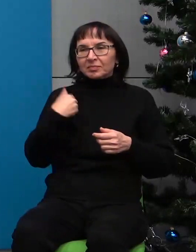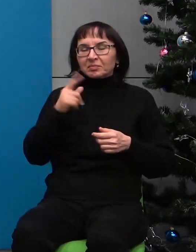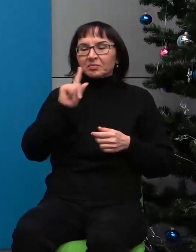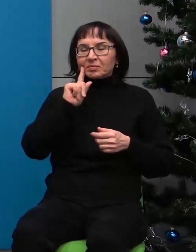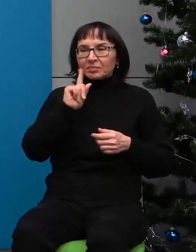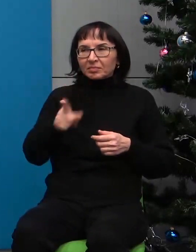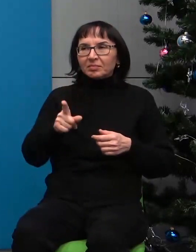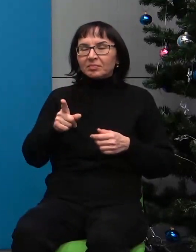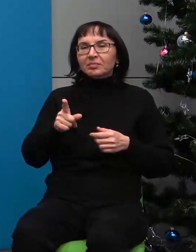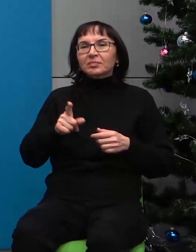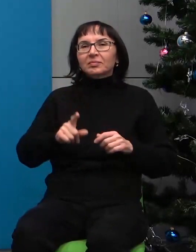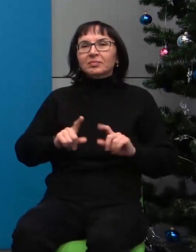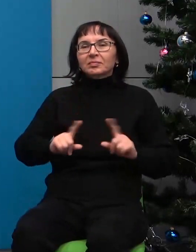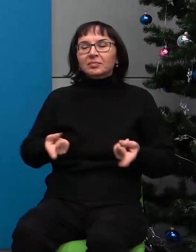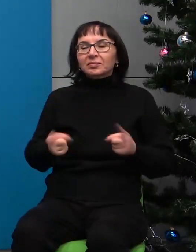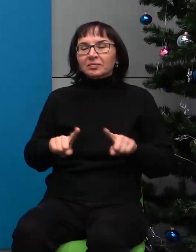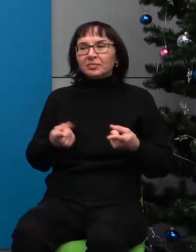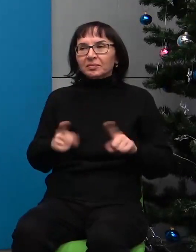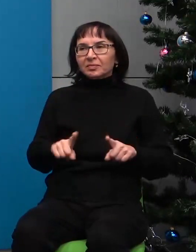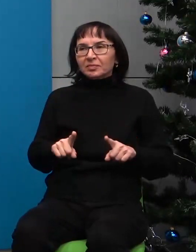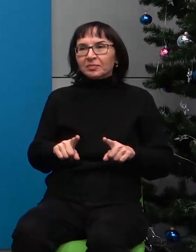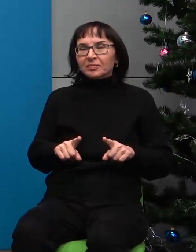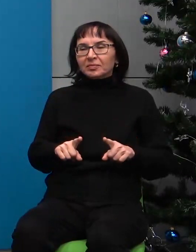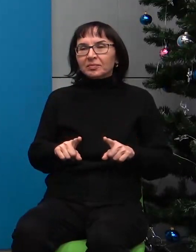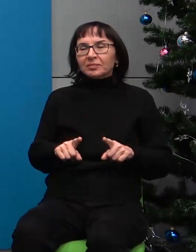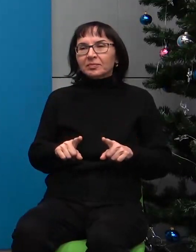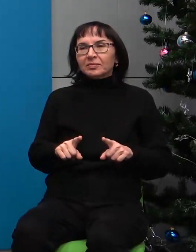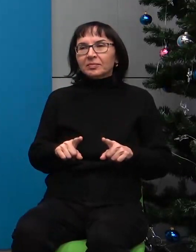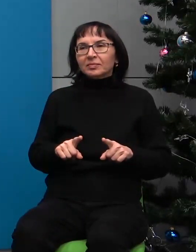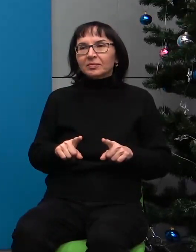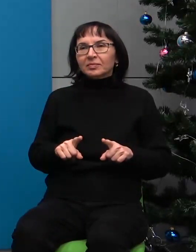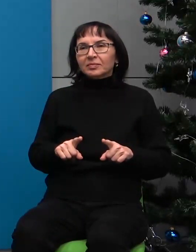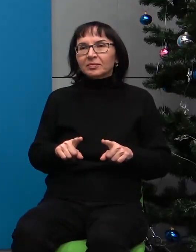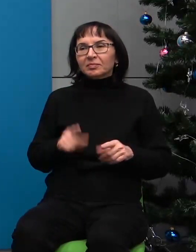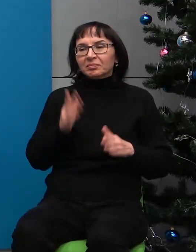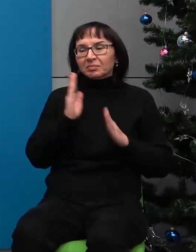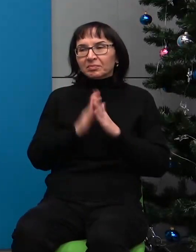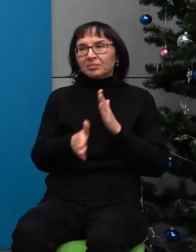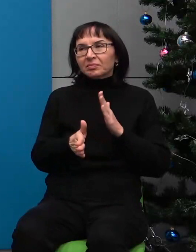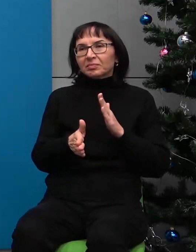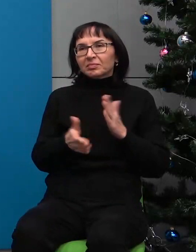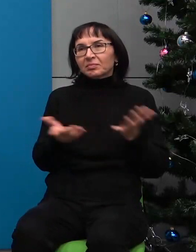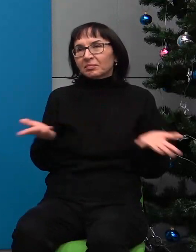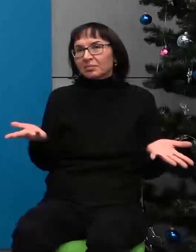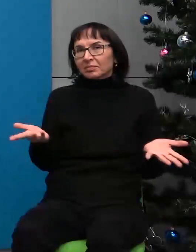Ja nie mówię, że jakoś go znalazłem dzięki szpiegowskiej operacyjnej pracy, po prostu wyszedł i go nie zauważył,